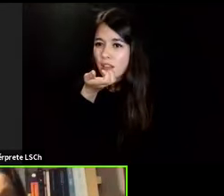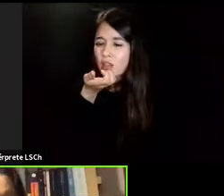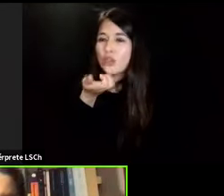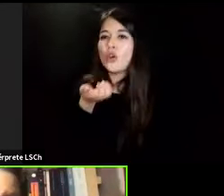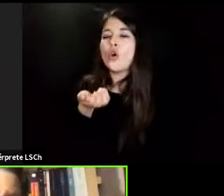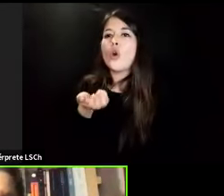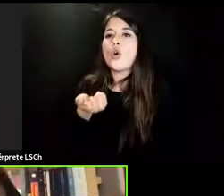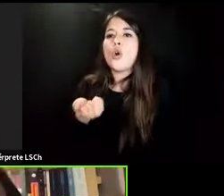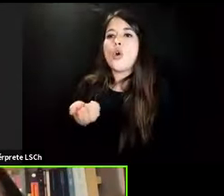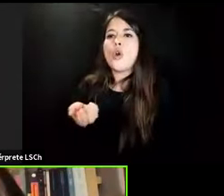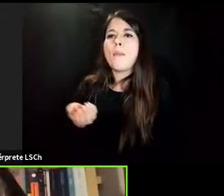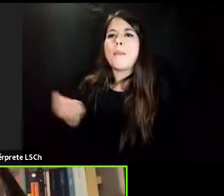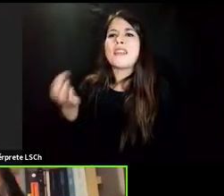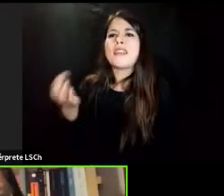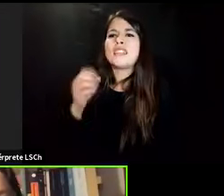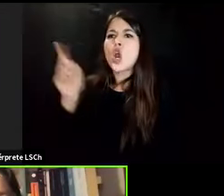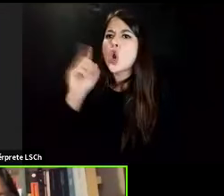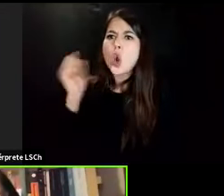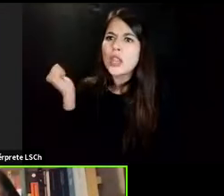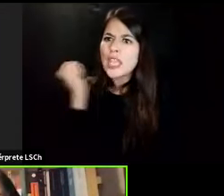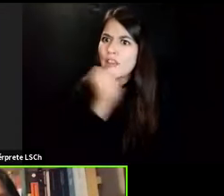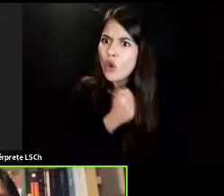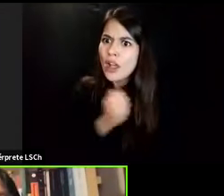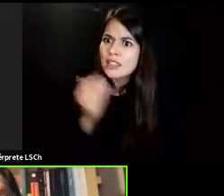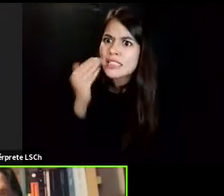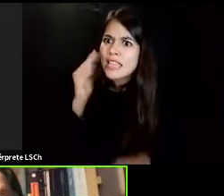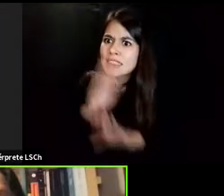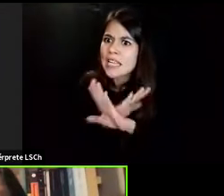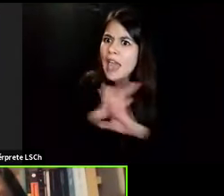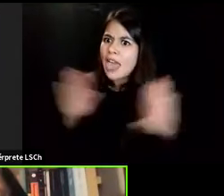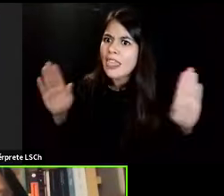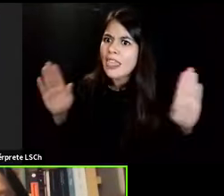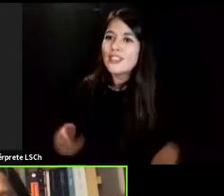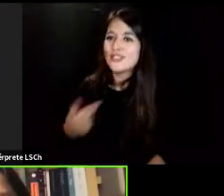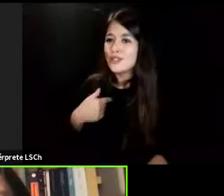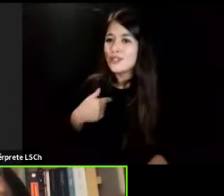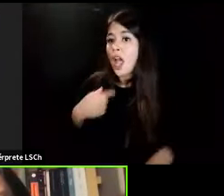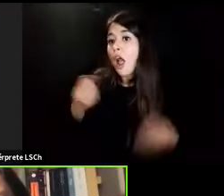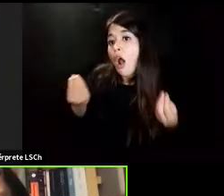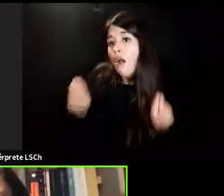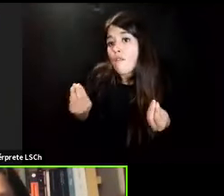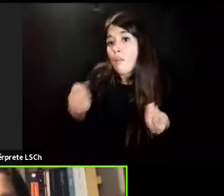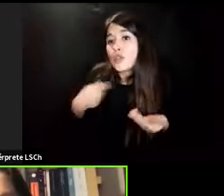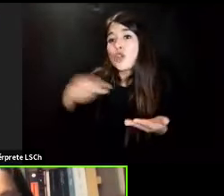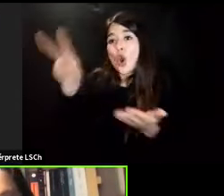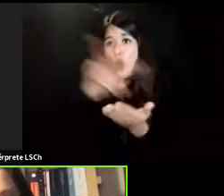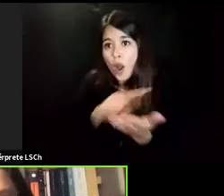no te equivocas casi nada y claro porque yo he leído esto muchas veces no es la primera vez que me